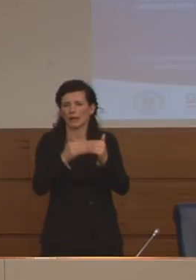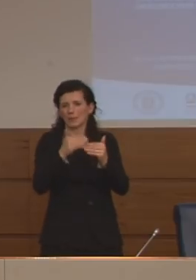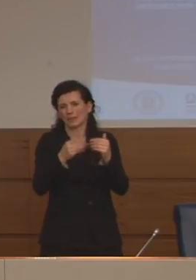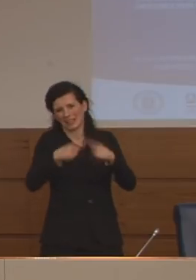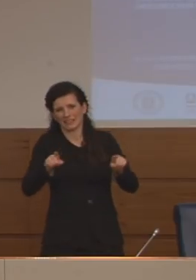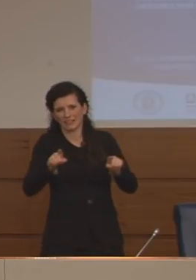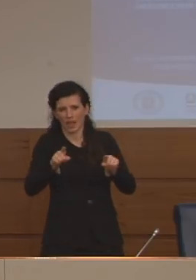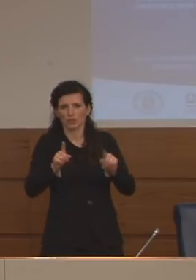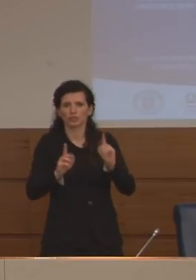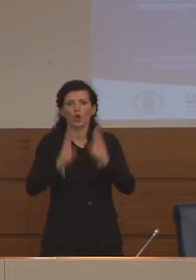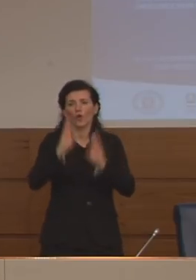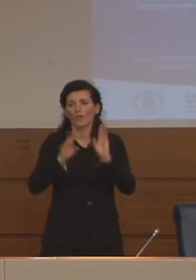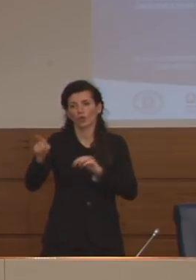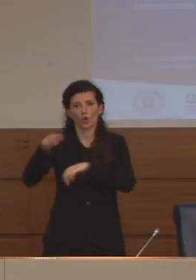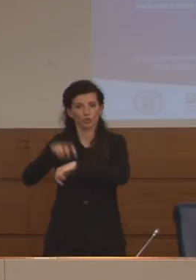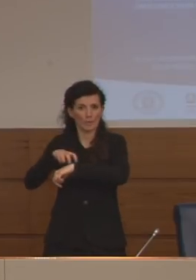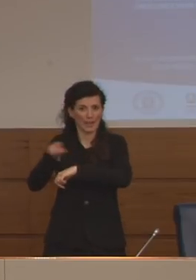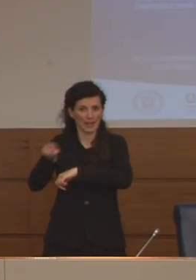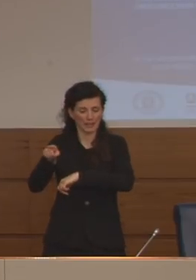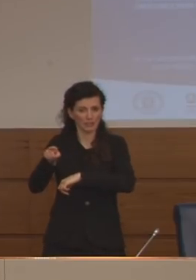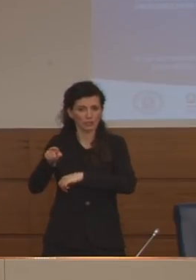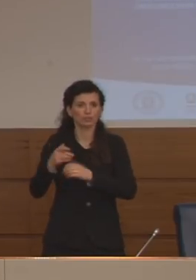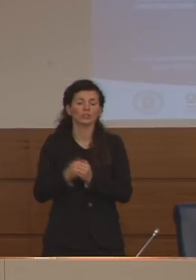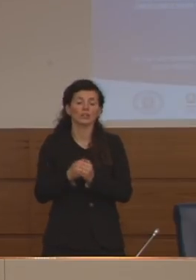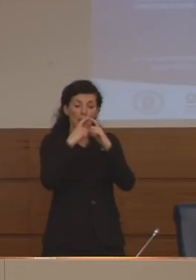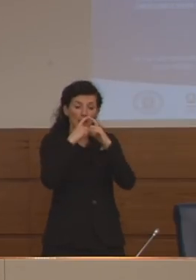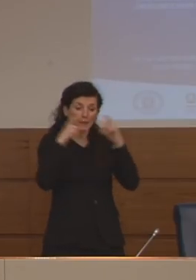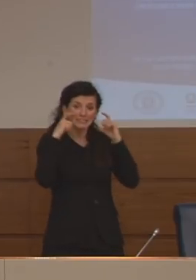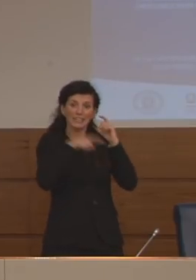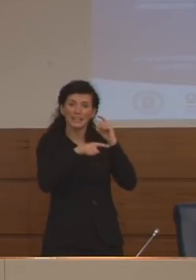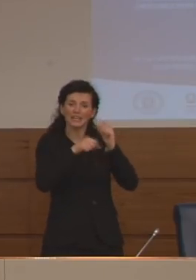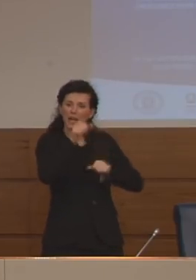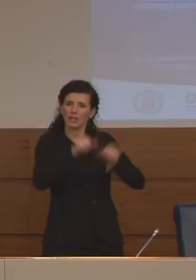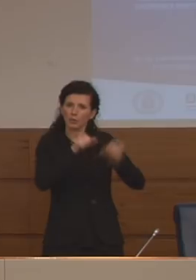il nome mascherina chirurgica si nascondono molteplici tipologie.